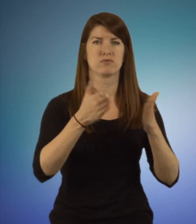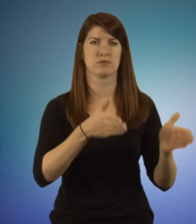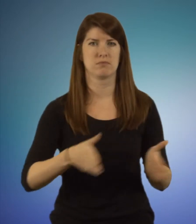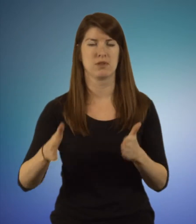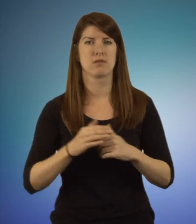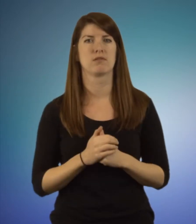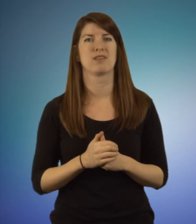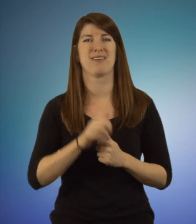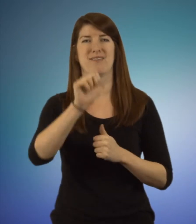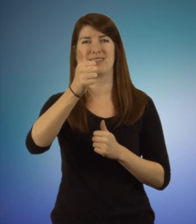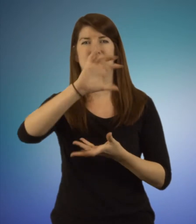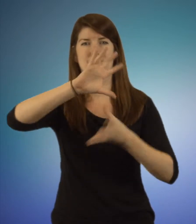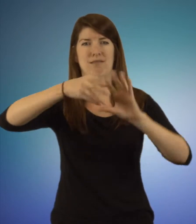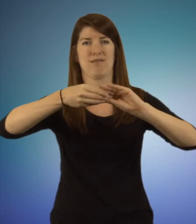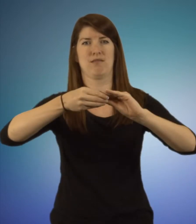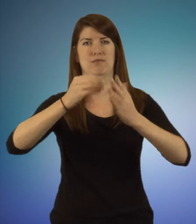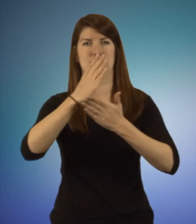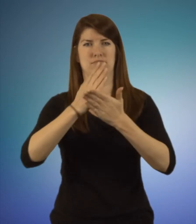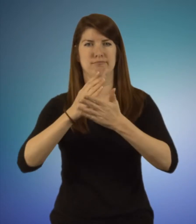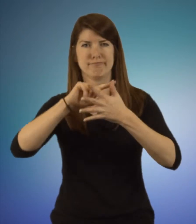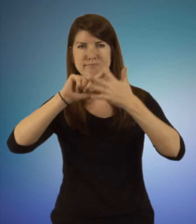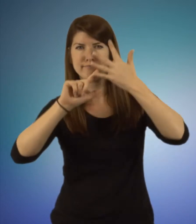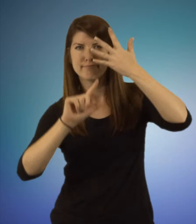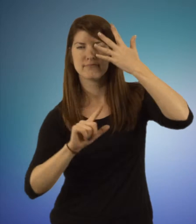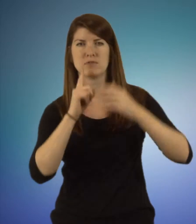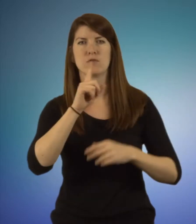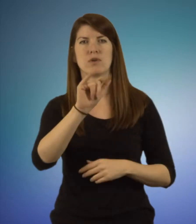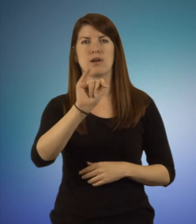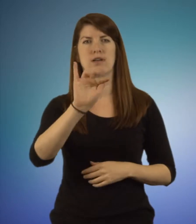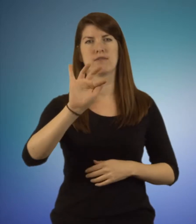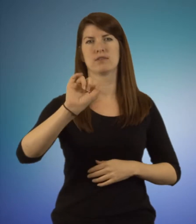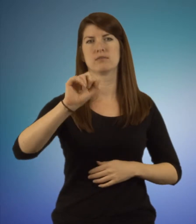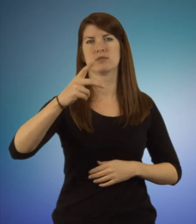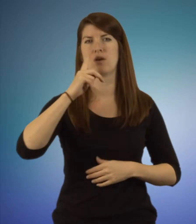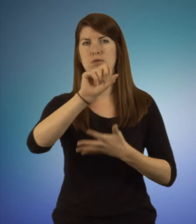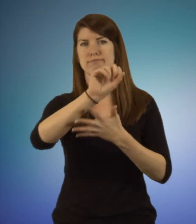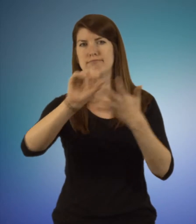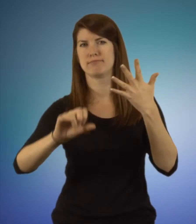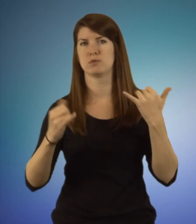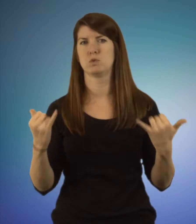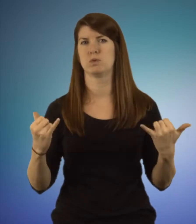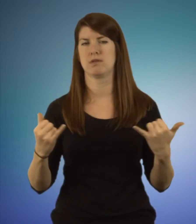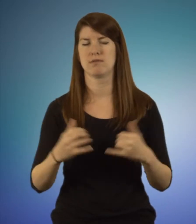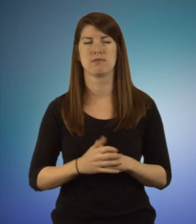Hay 10 elementos críticos para su IFSP que me gustaría mencionar hoy, estos son; los niveles